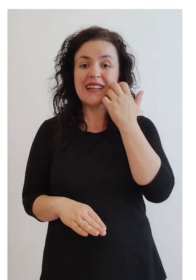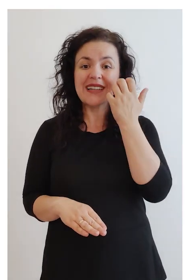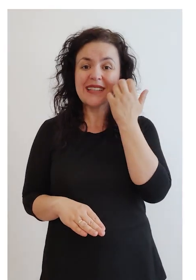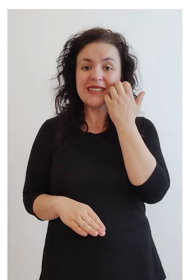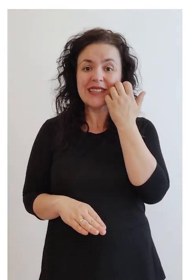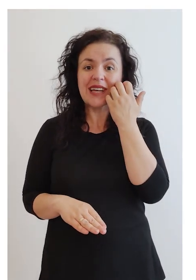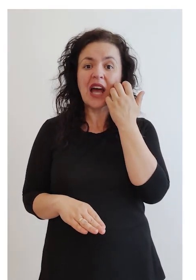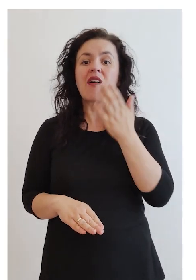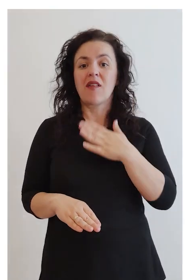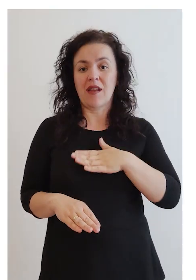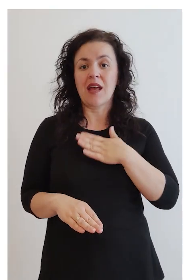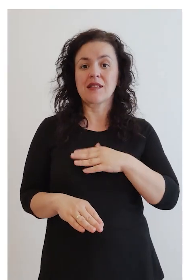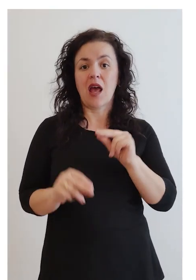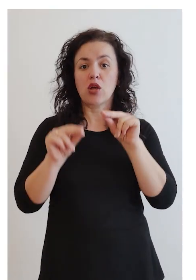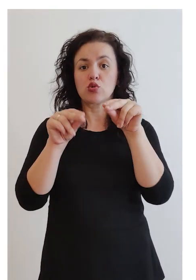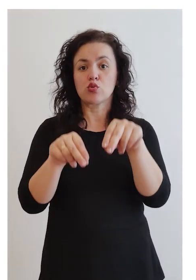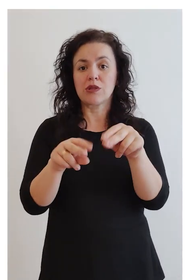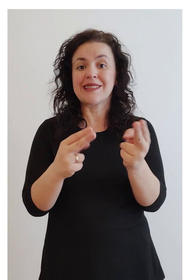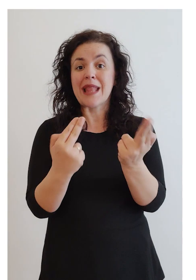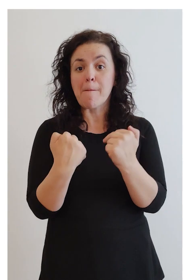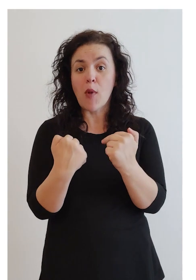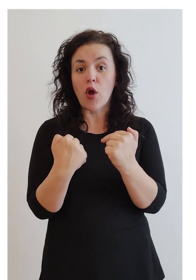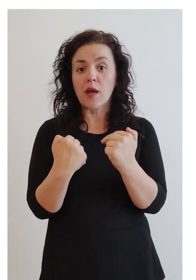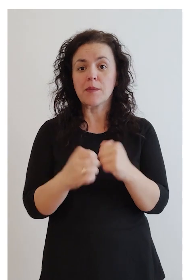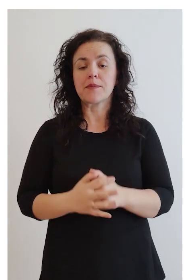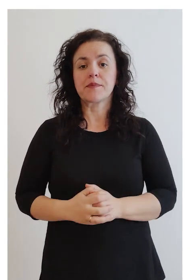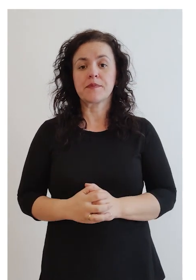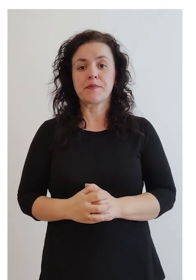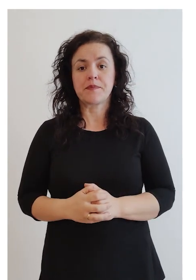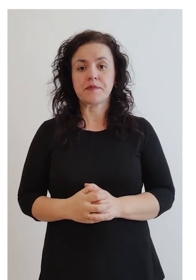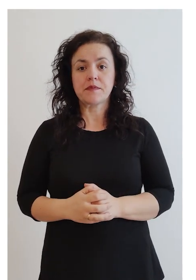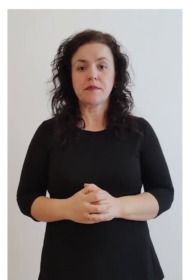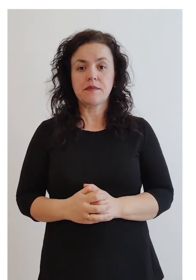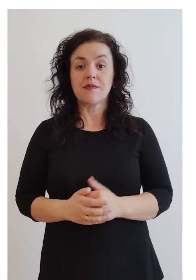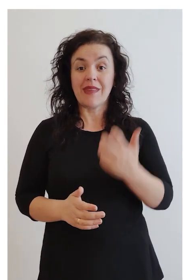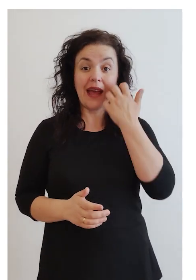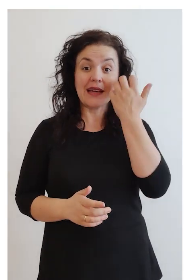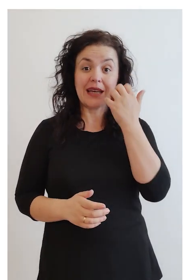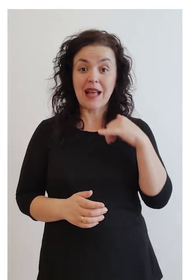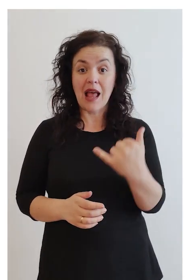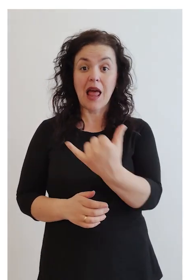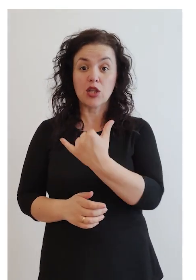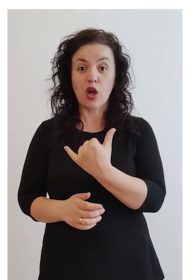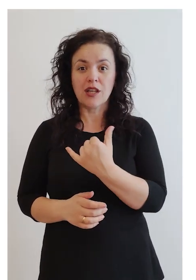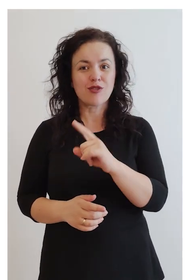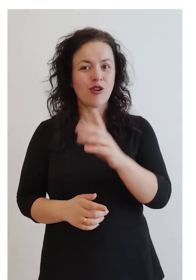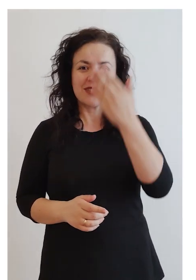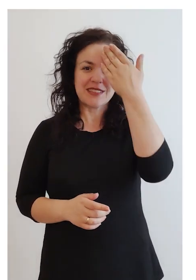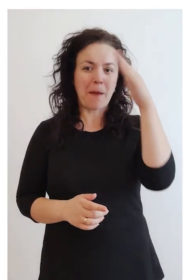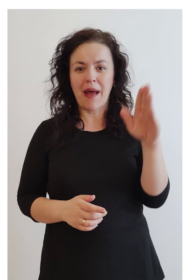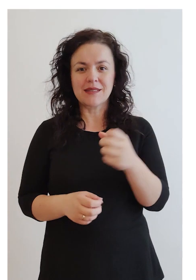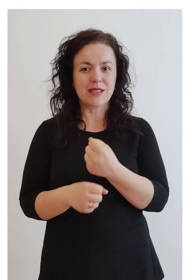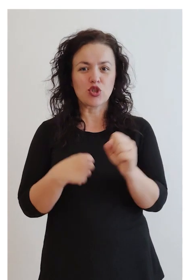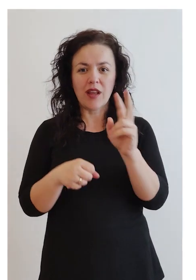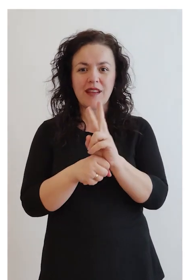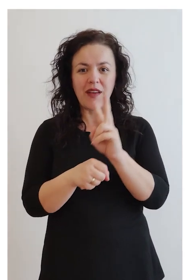Când călătoriți, nu scăpați niciodată din vedere bagajele, mai ales când treceți granițele internaționale.